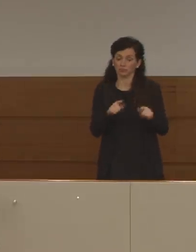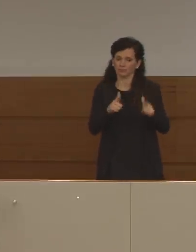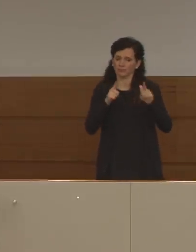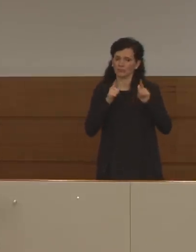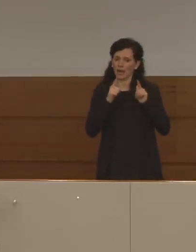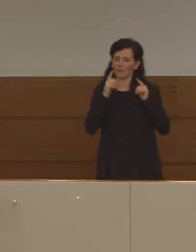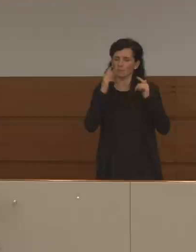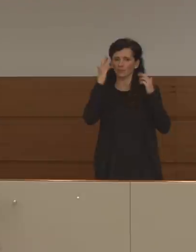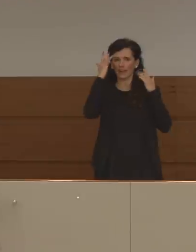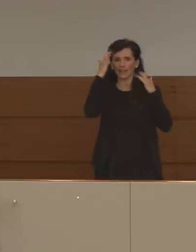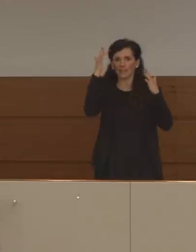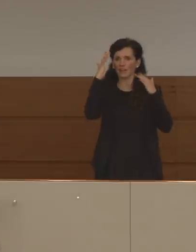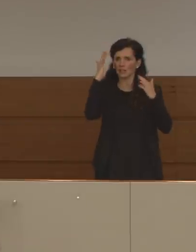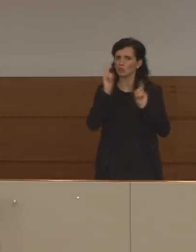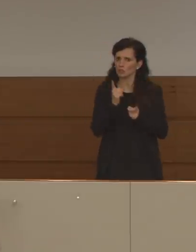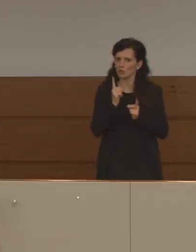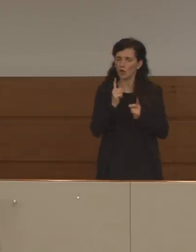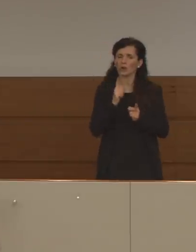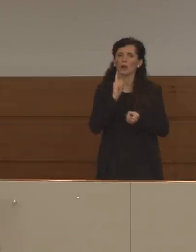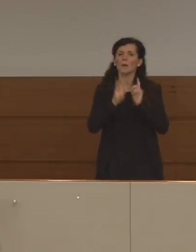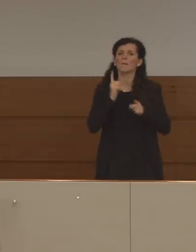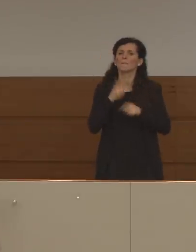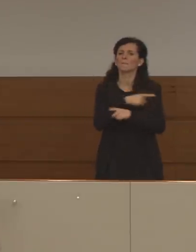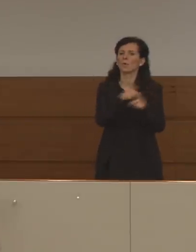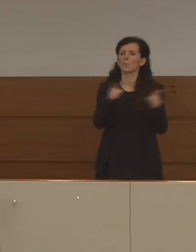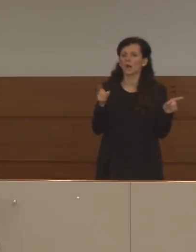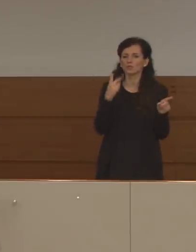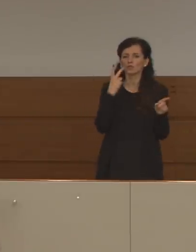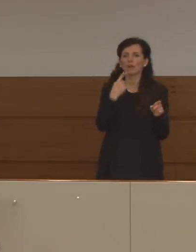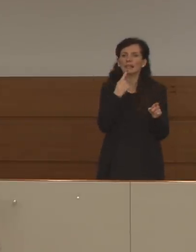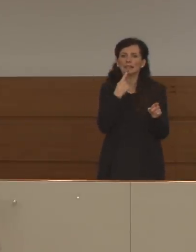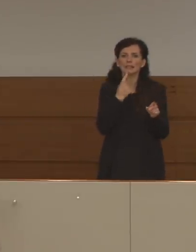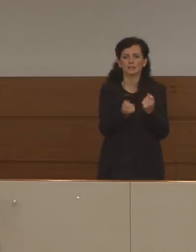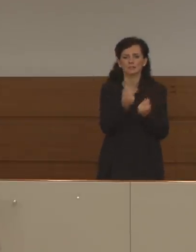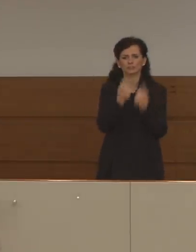alla popolazione che sviluppa una sintomatologia, anche una febbre, stare a